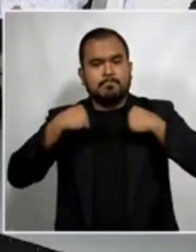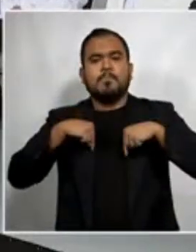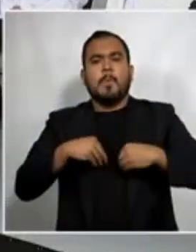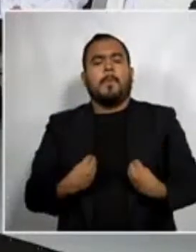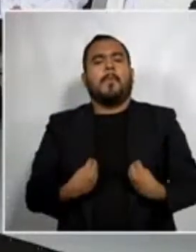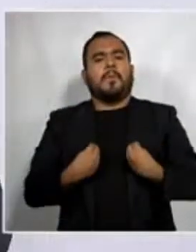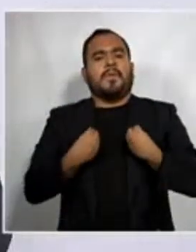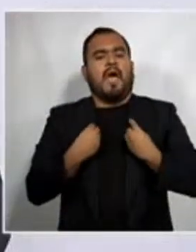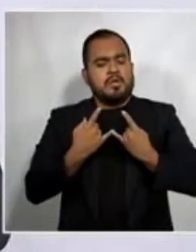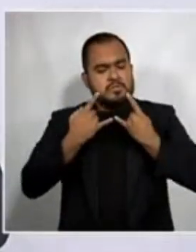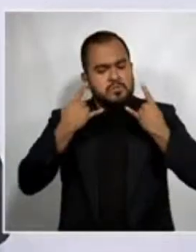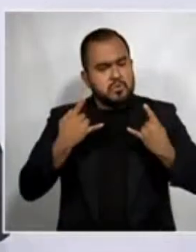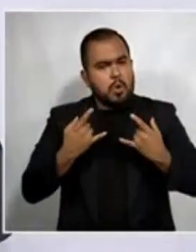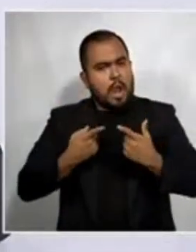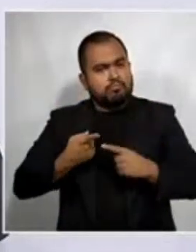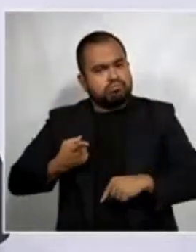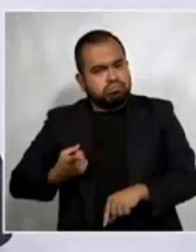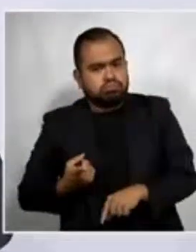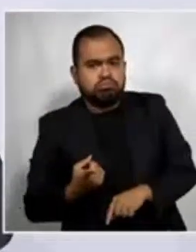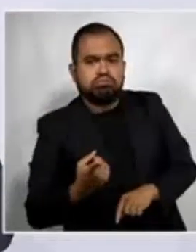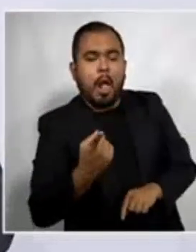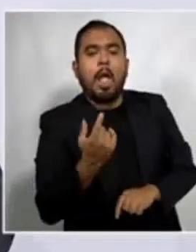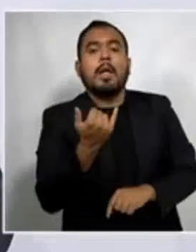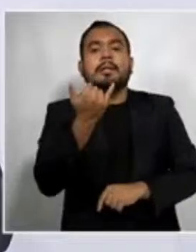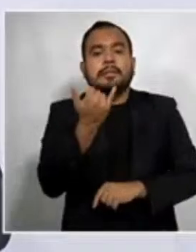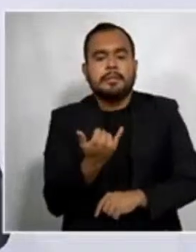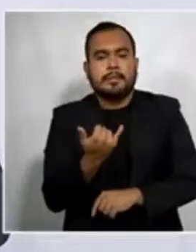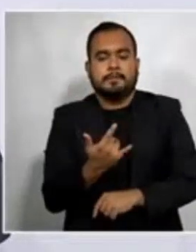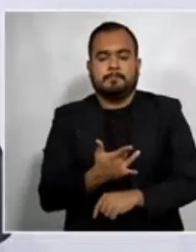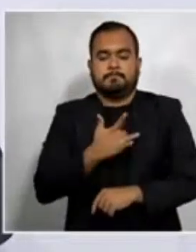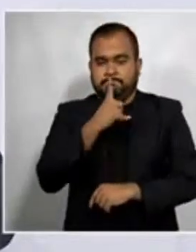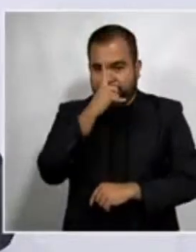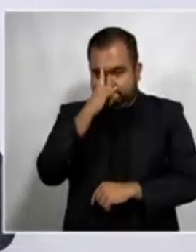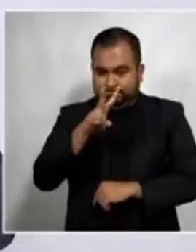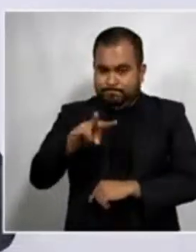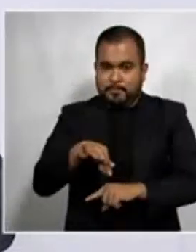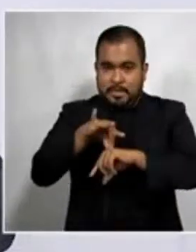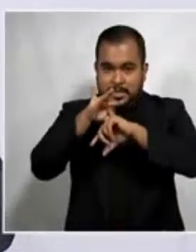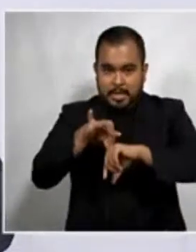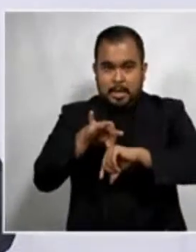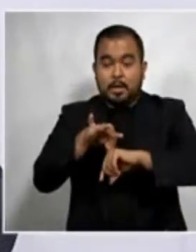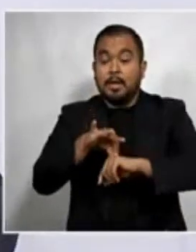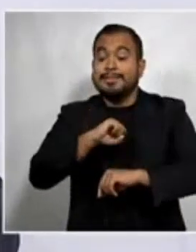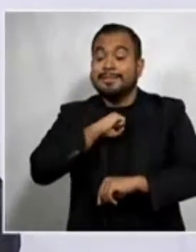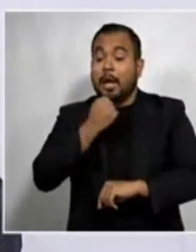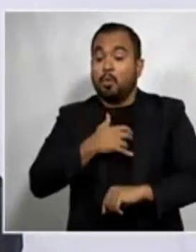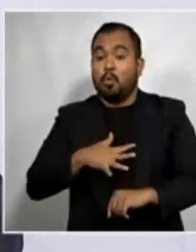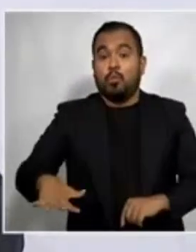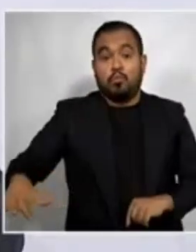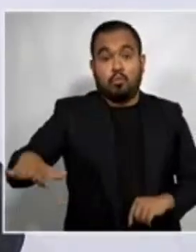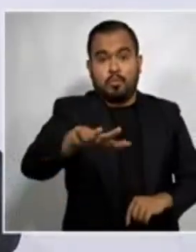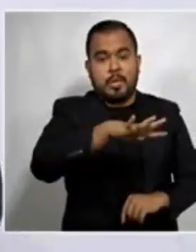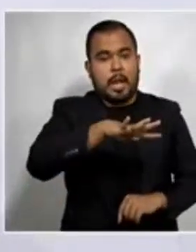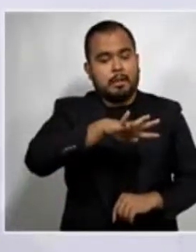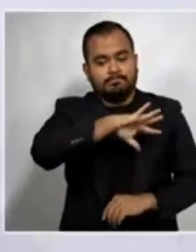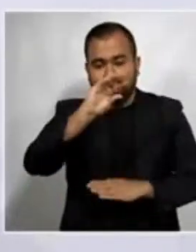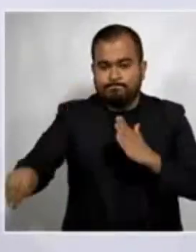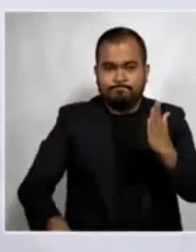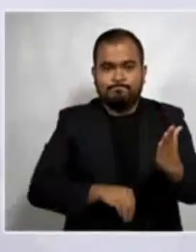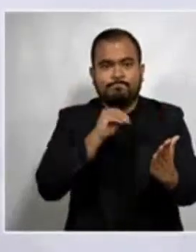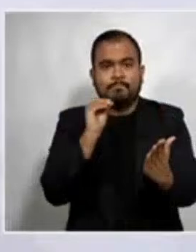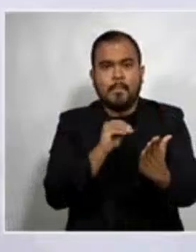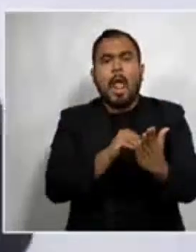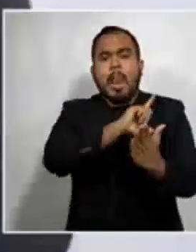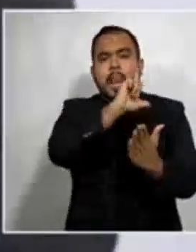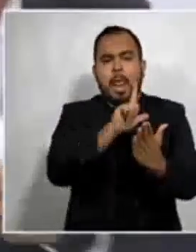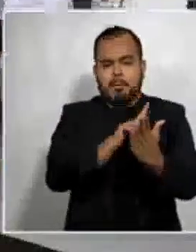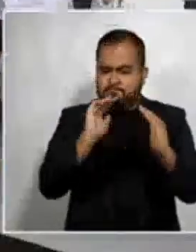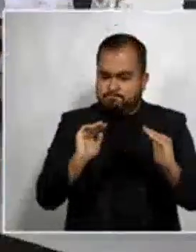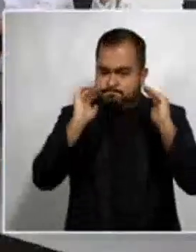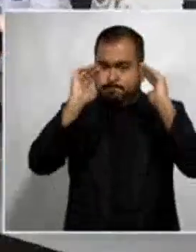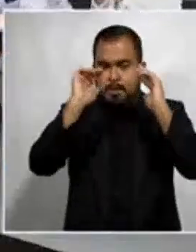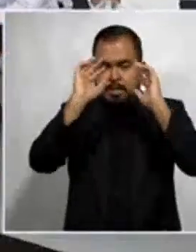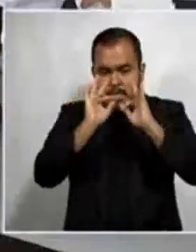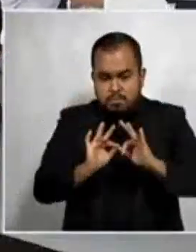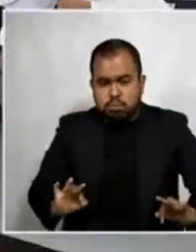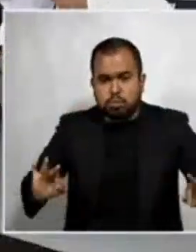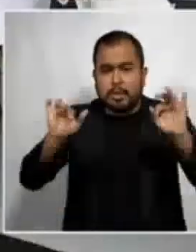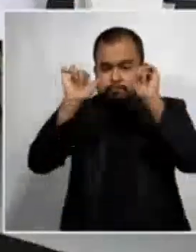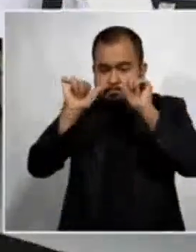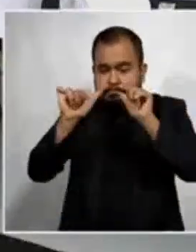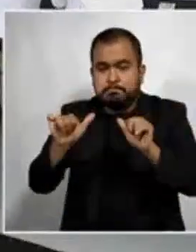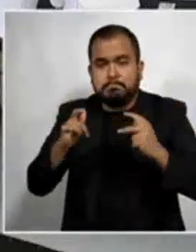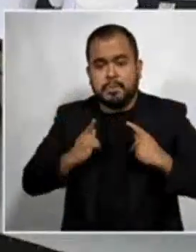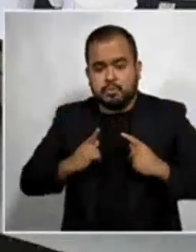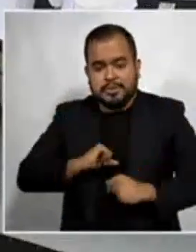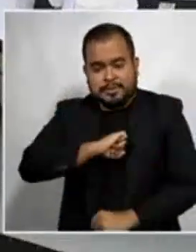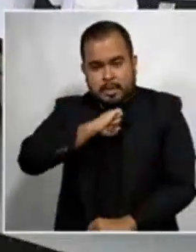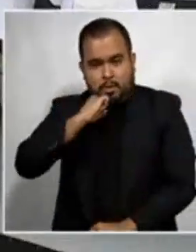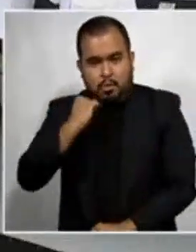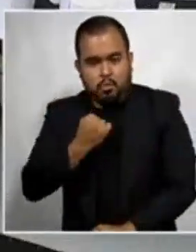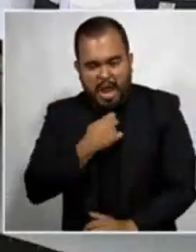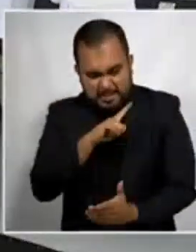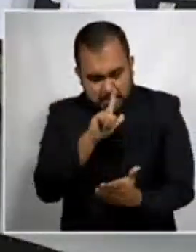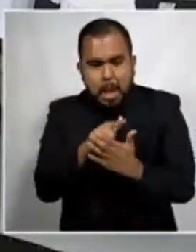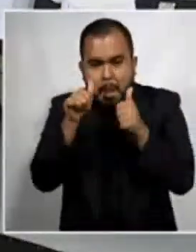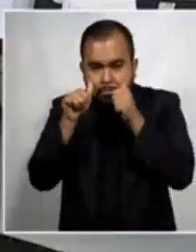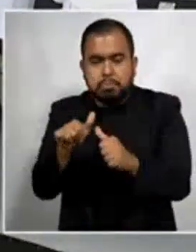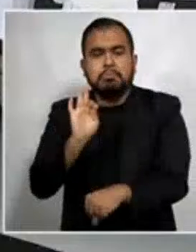y sobre todo se materializa la frase La salud del pueblo es la suprema ley. Muchas gracias.